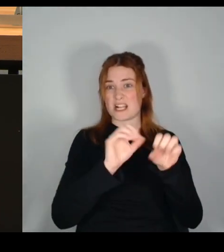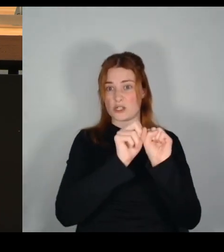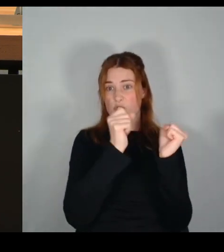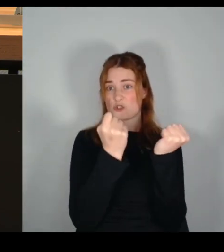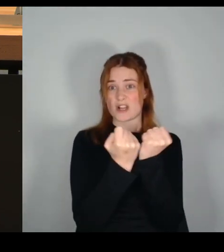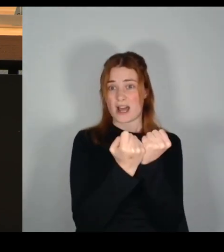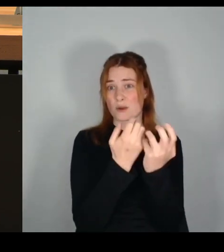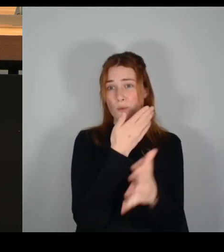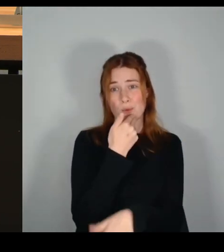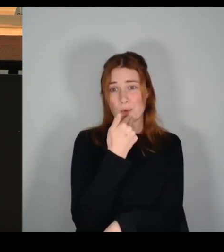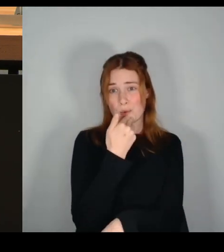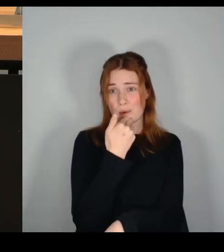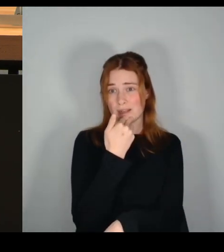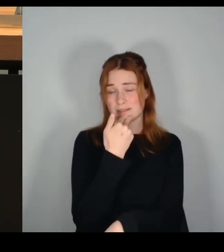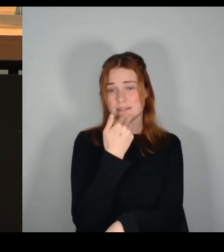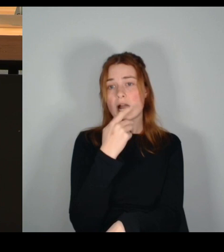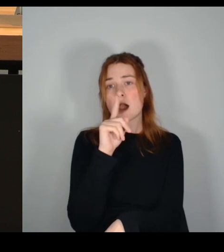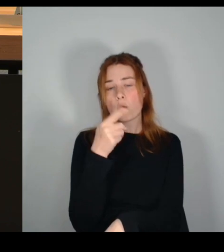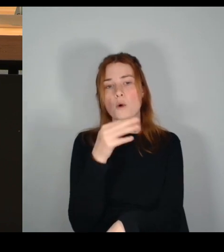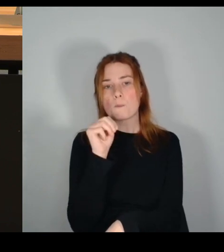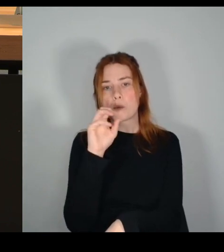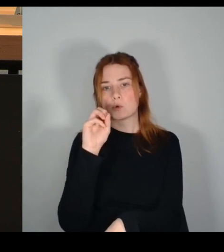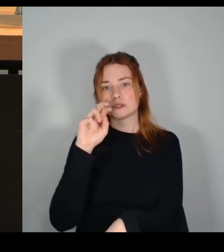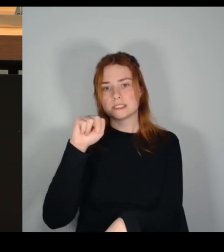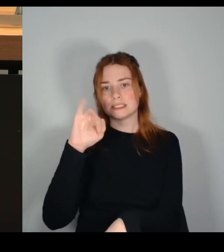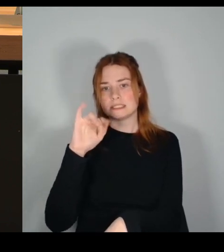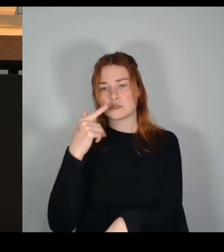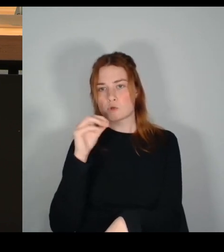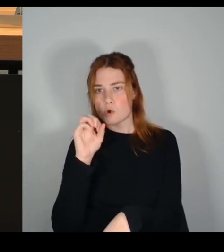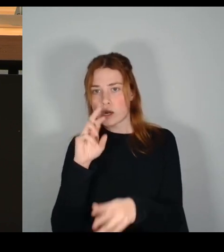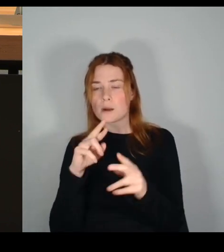erklärt noch, erklärte noch vor einem Jahr auf eine Kleine